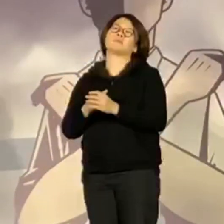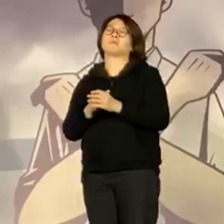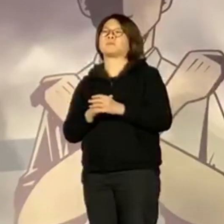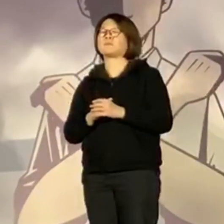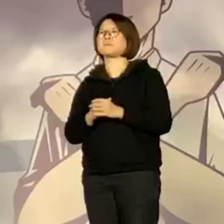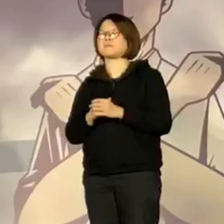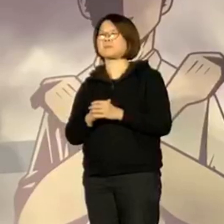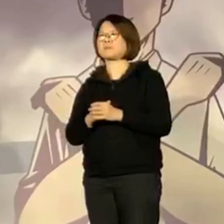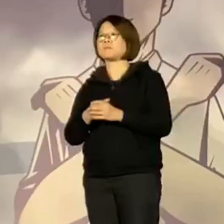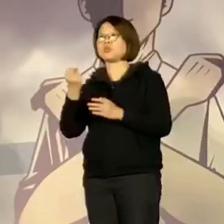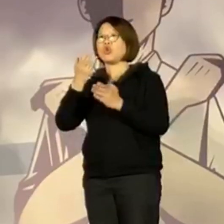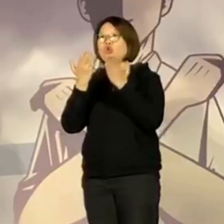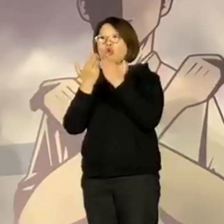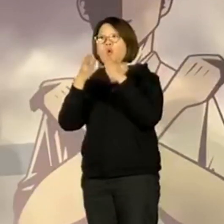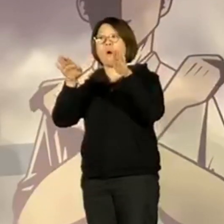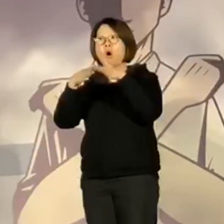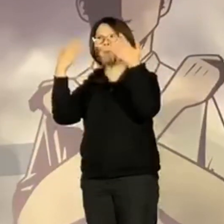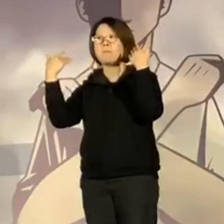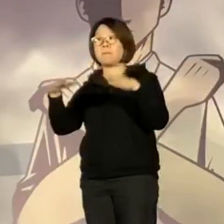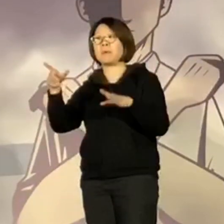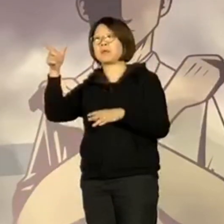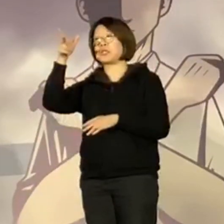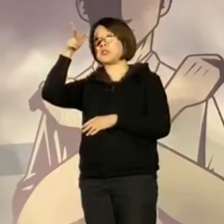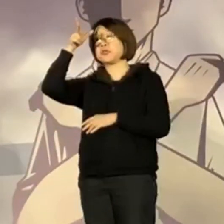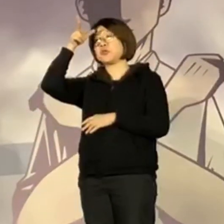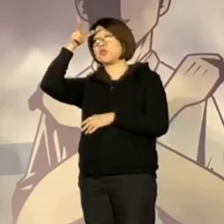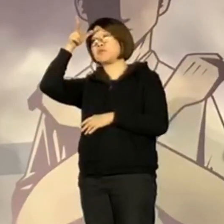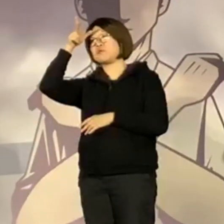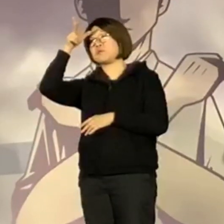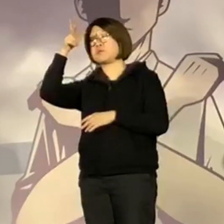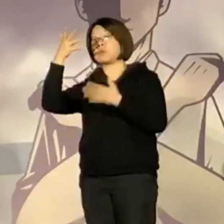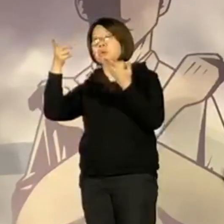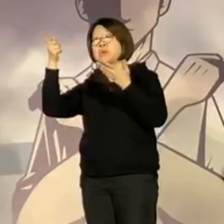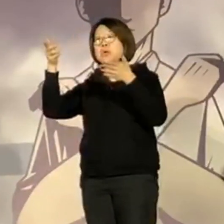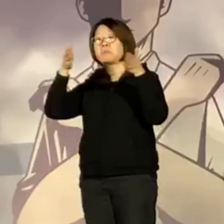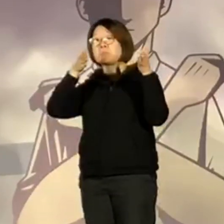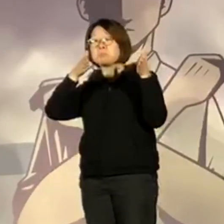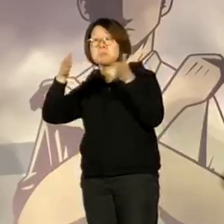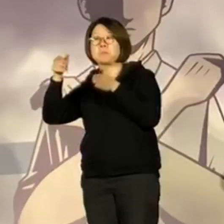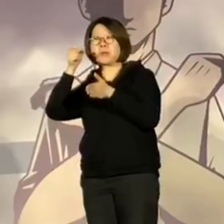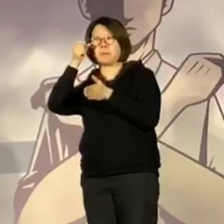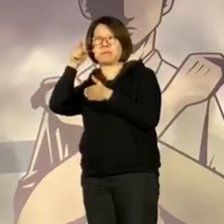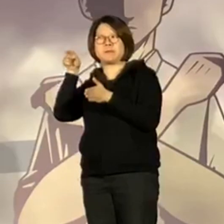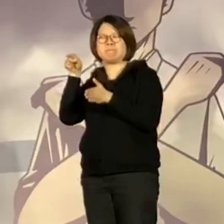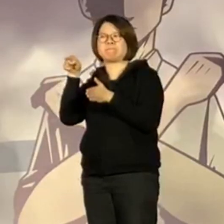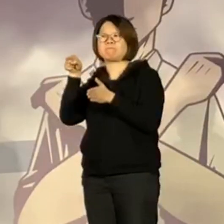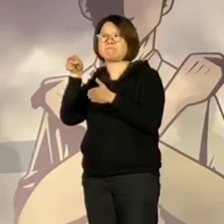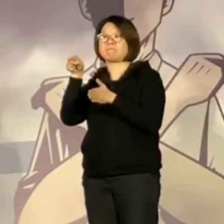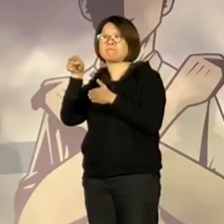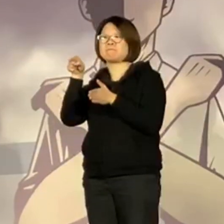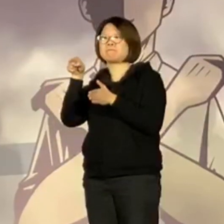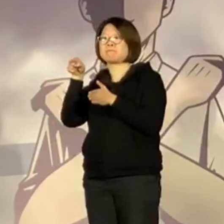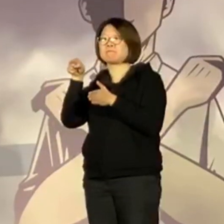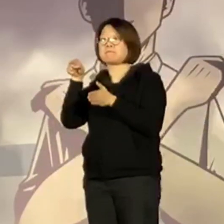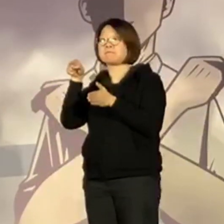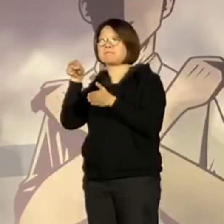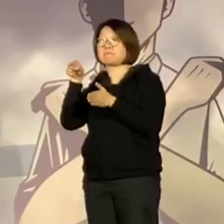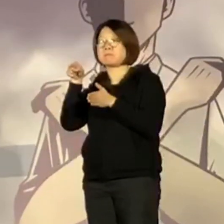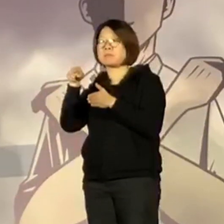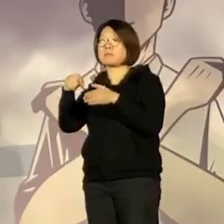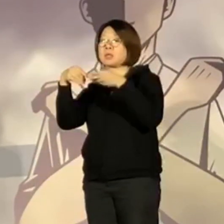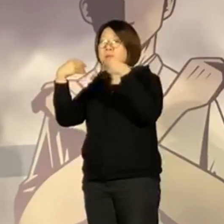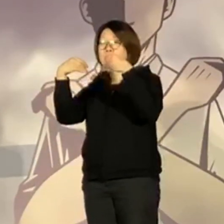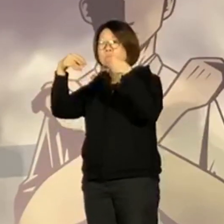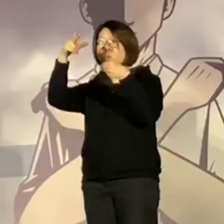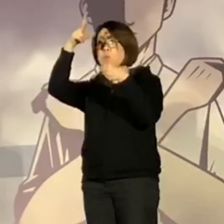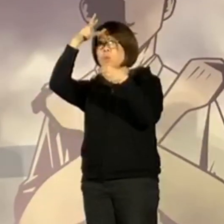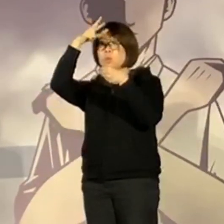教育局 它要求通識科課程發展主任全部成為督學